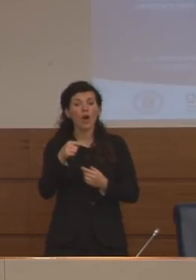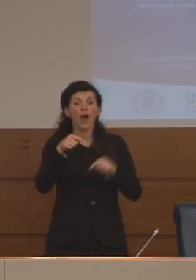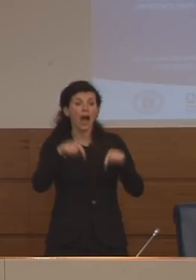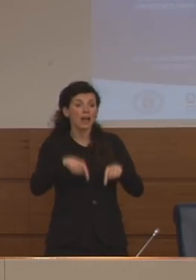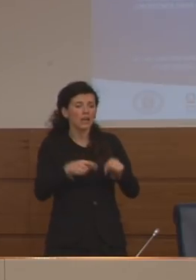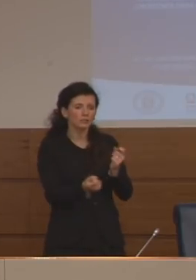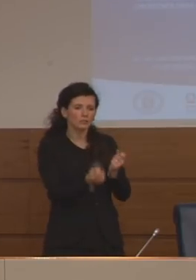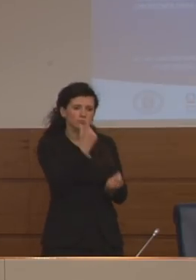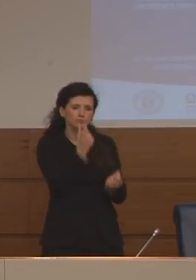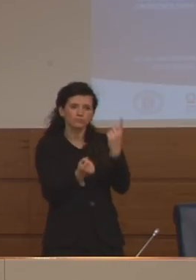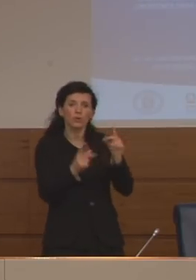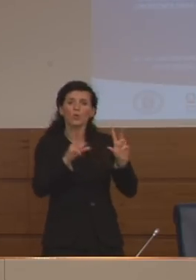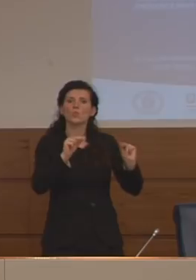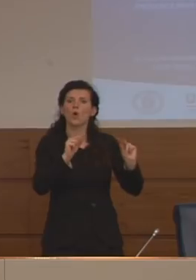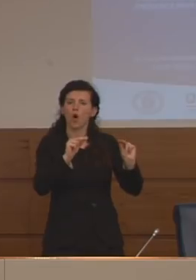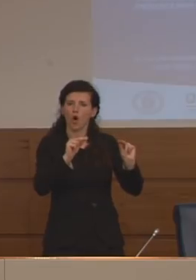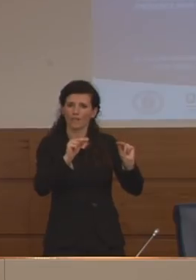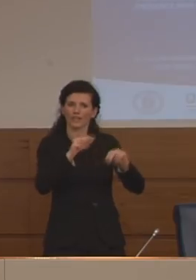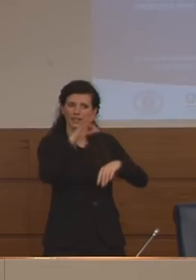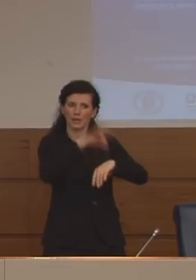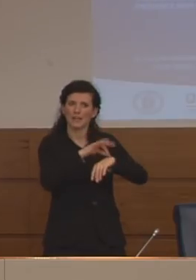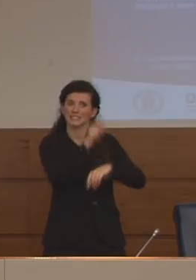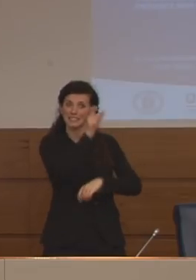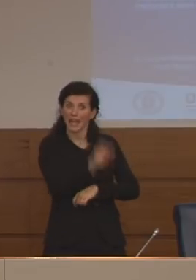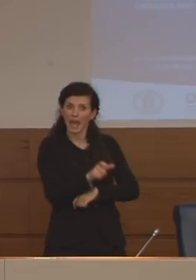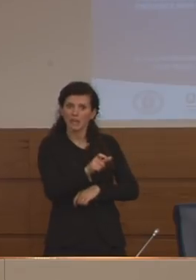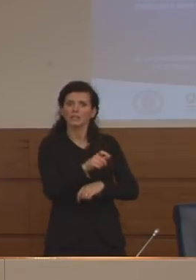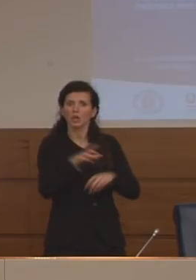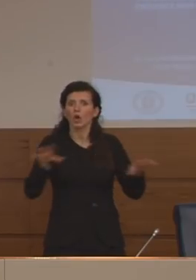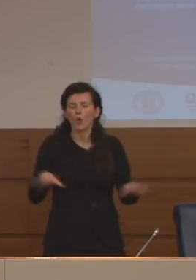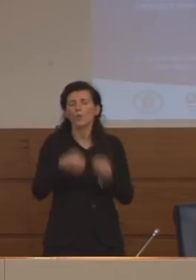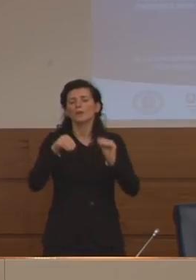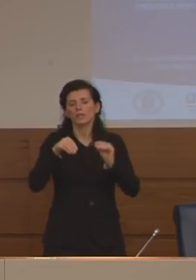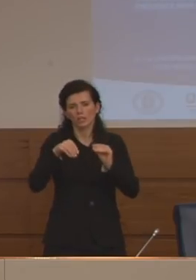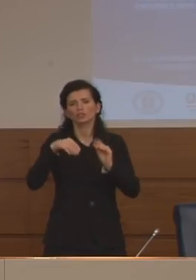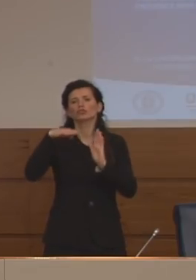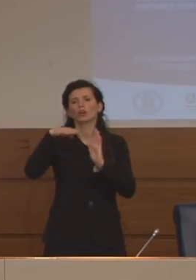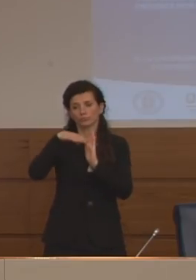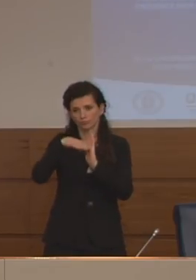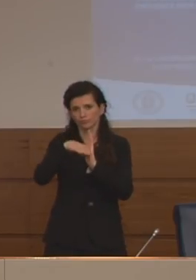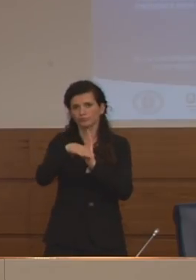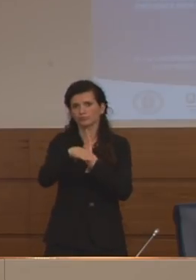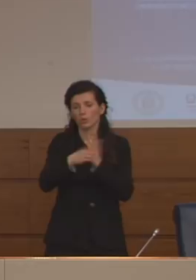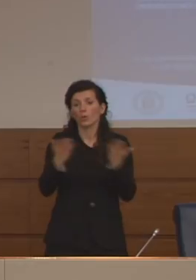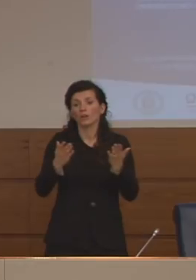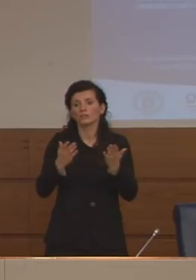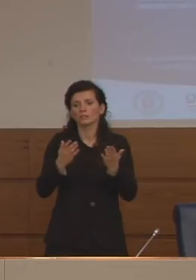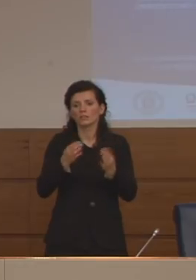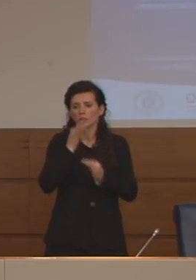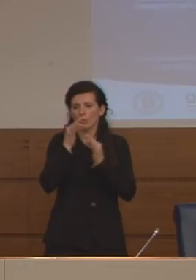decrescente e quindi ci aspettiamo che per trascinamento anche i ricoveri nelle